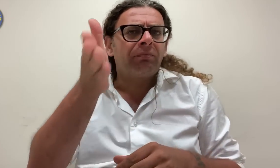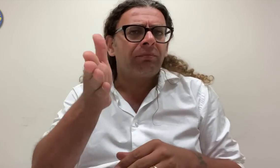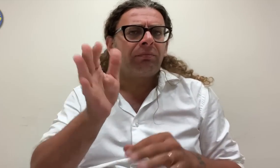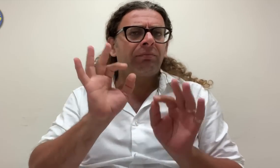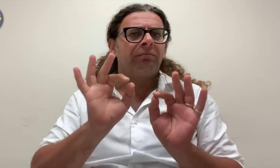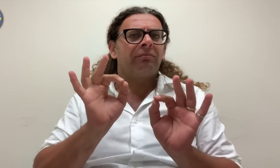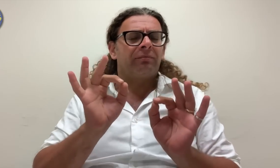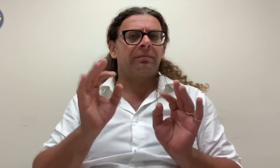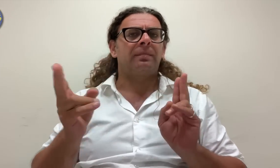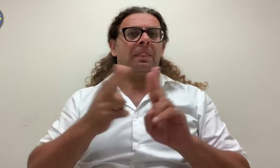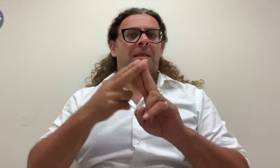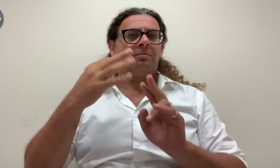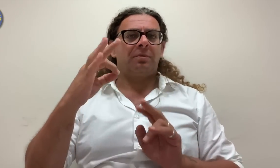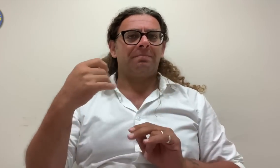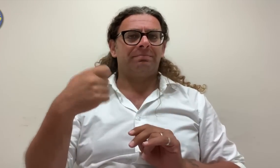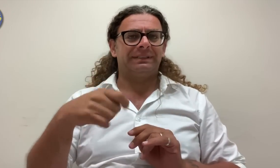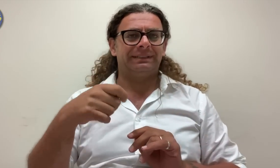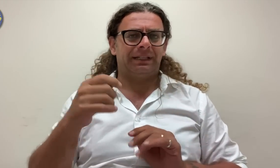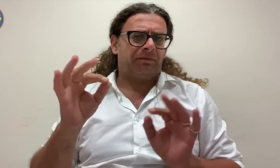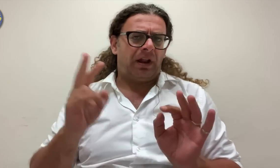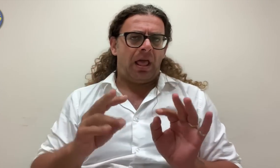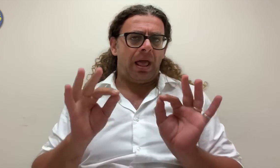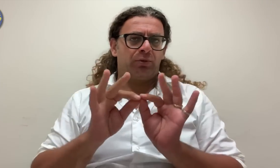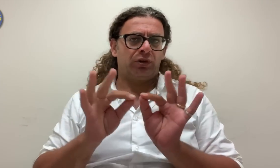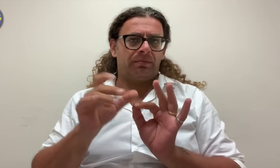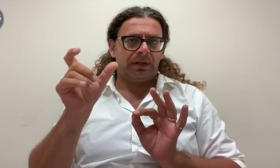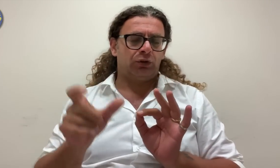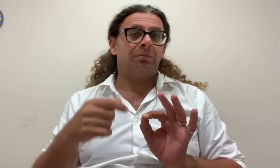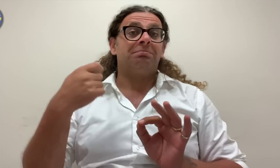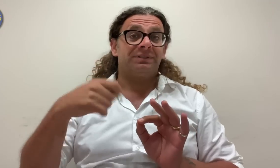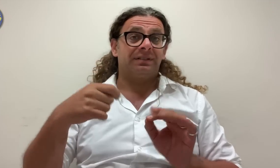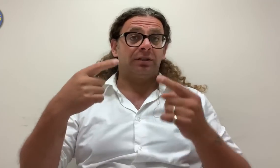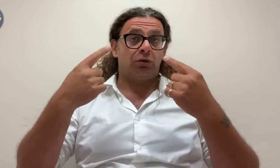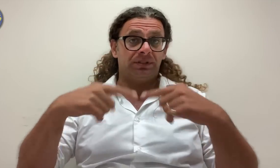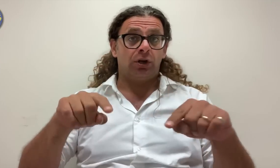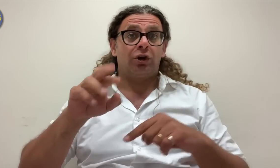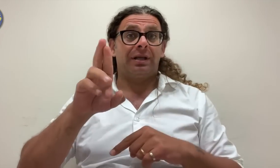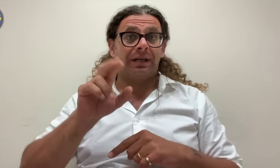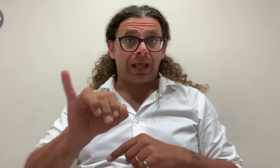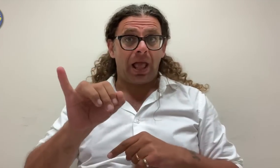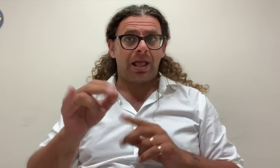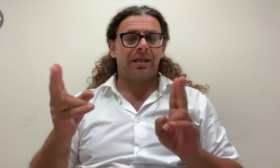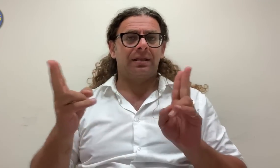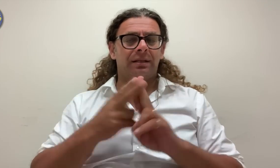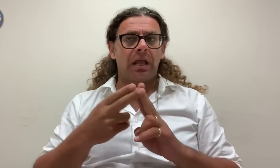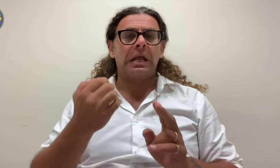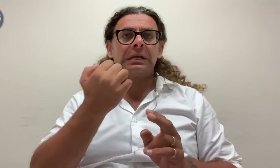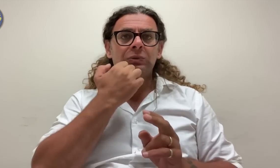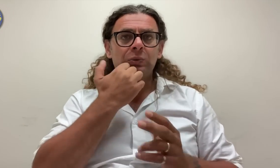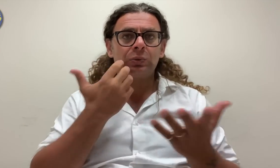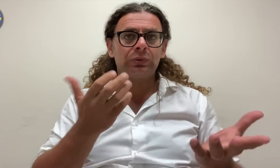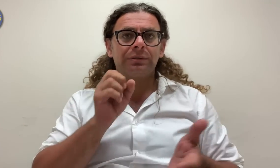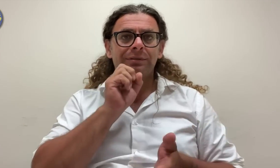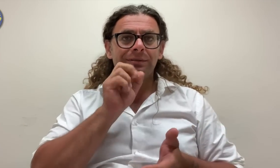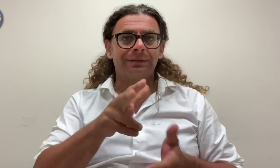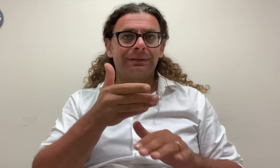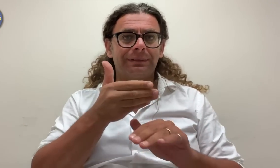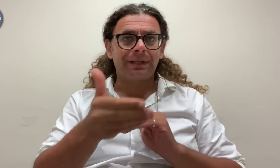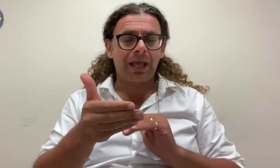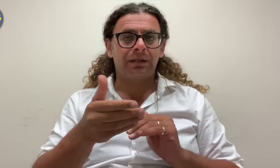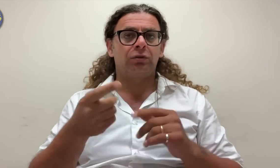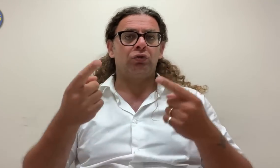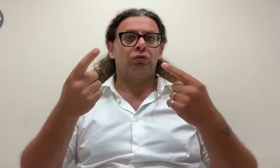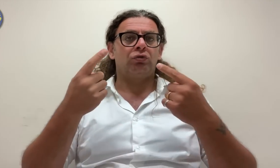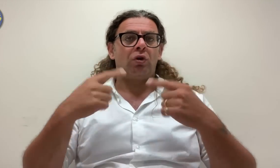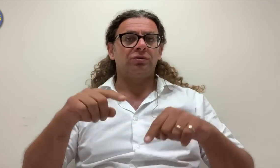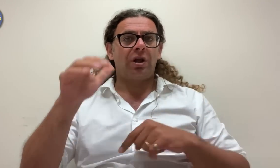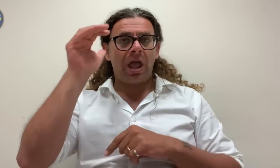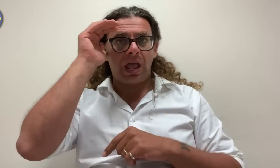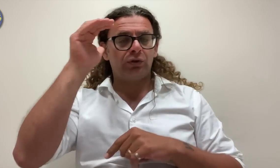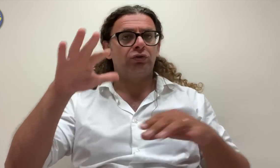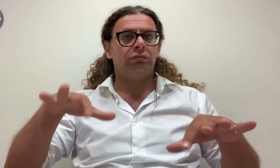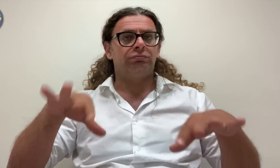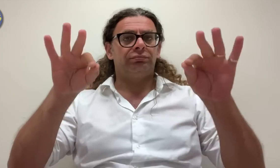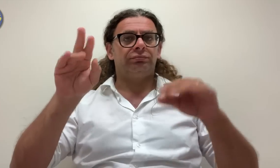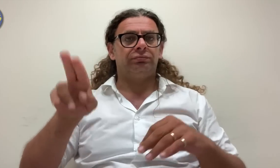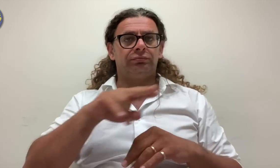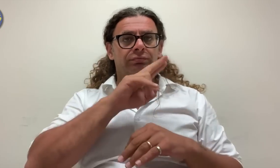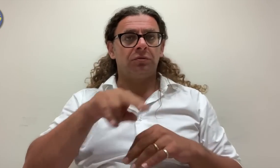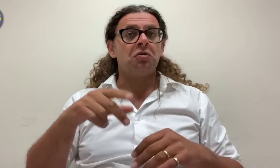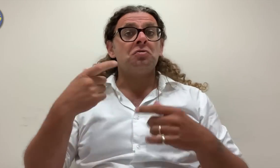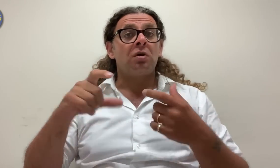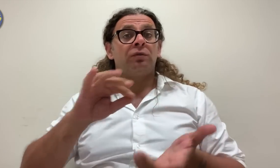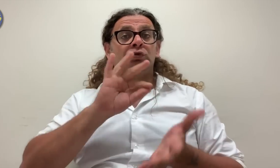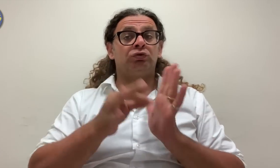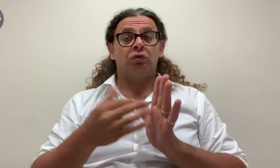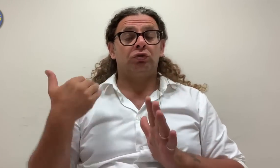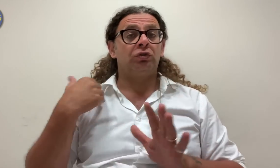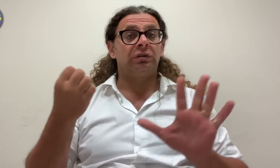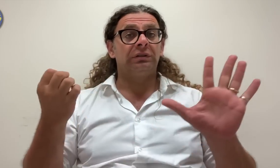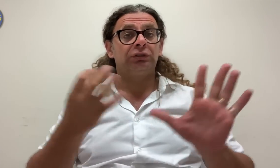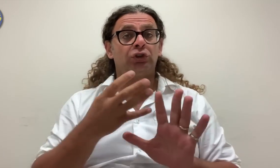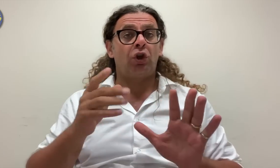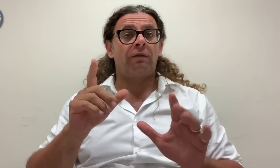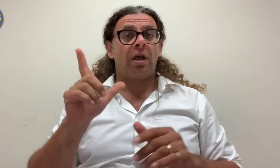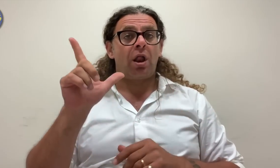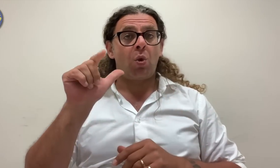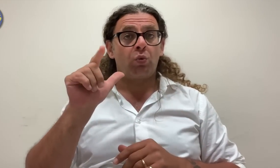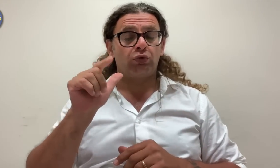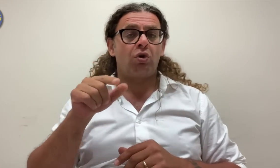appuntamento, scusandosi per non averlo fatto prima, mi ha informato che le audizioni erano state annullate dal momento che proprio quel giorno, 19 luglio,